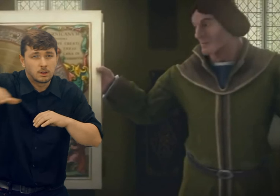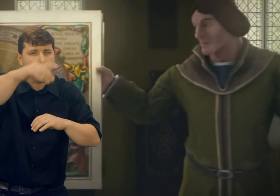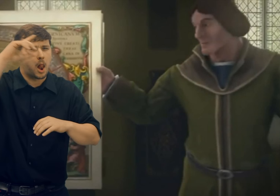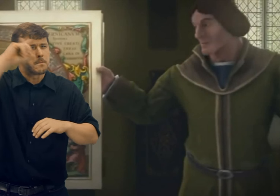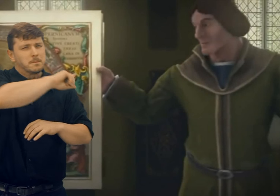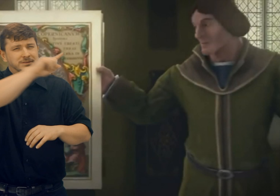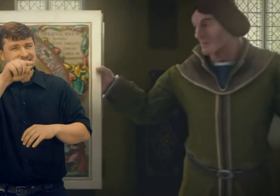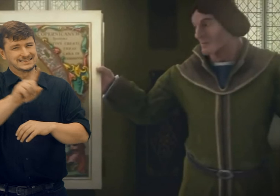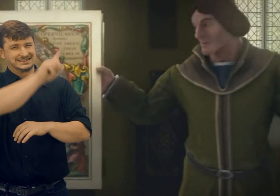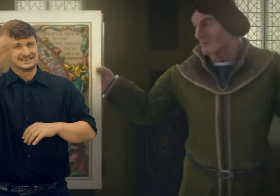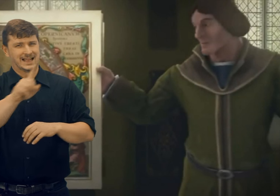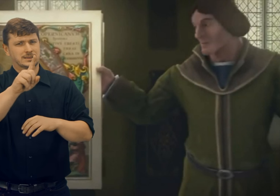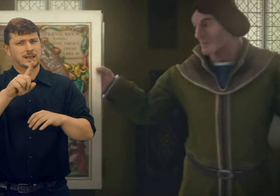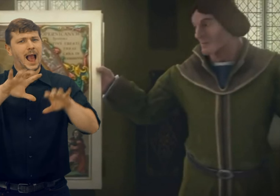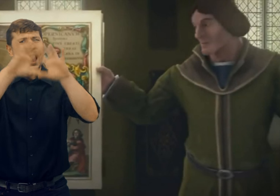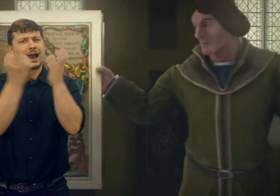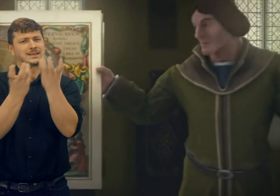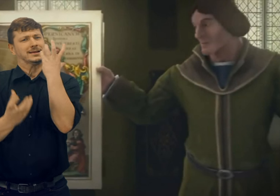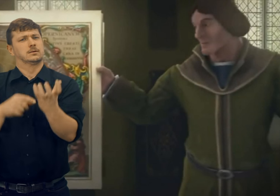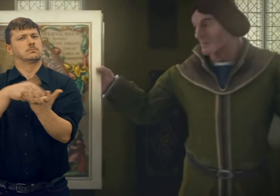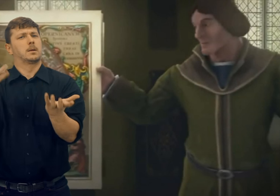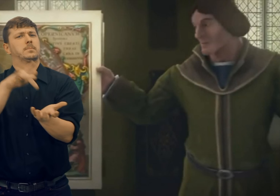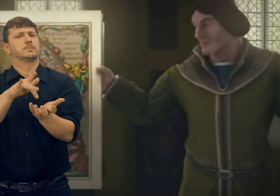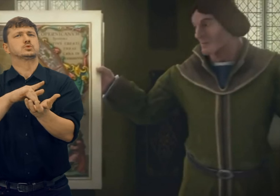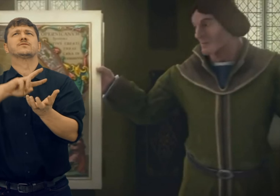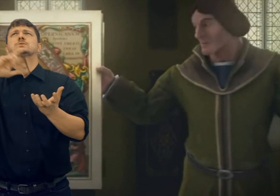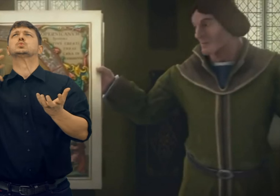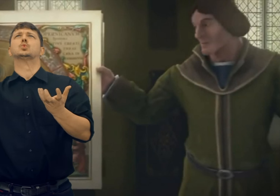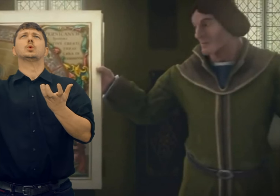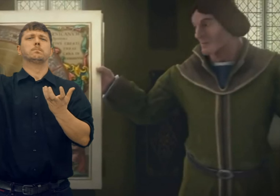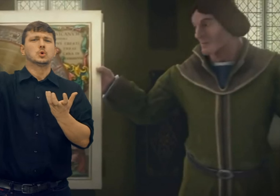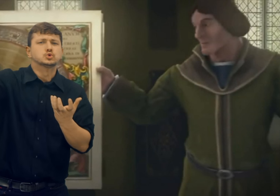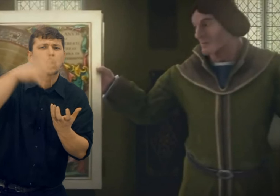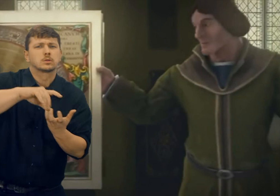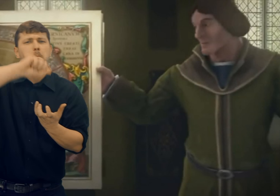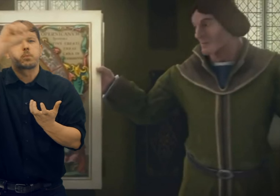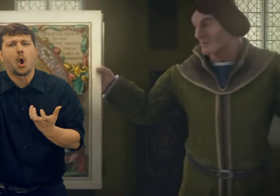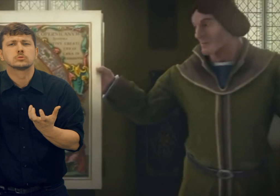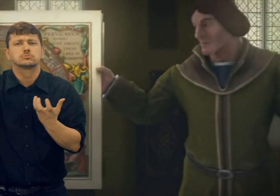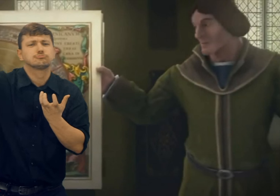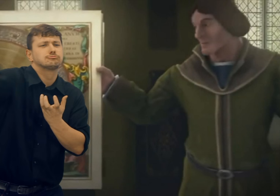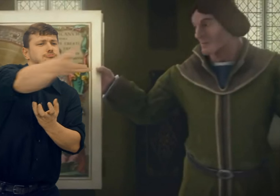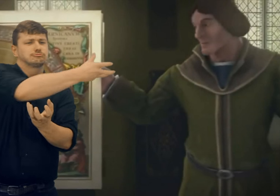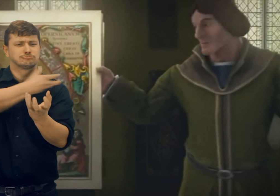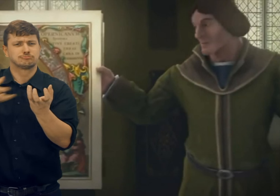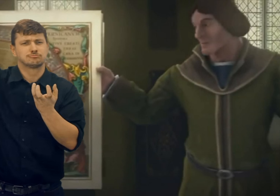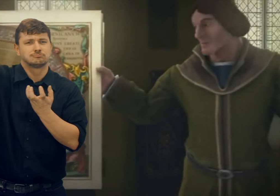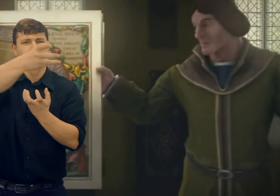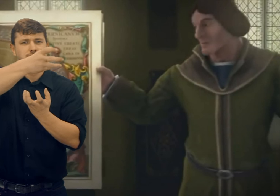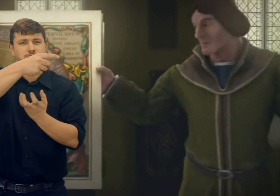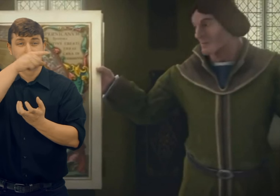Die Menschen glaubten bis zu dieser Zeit, dass die Erde der Mittelpunkt des Universums ist und Sonne wie Mond die Erde umkreisen.